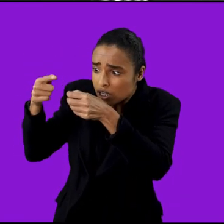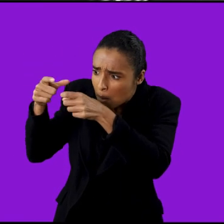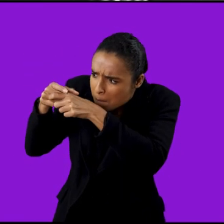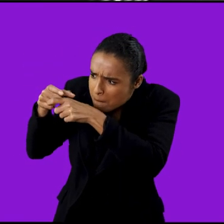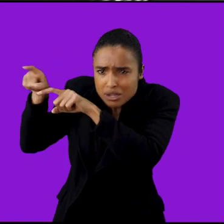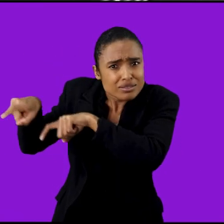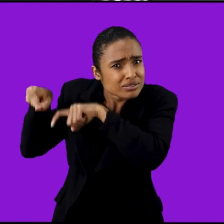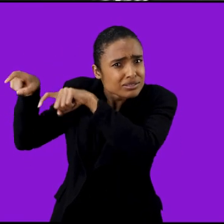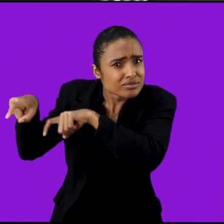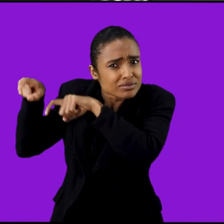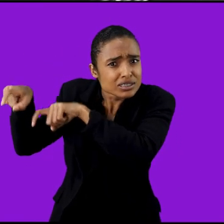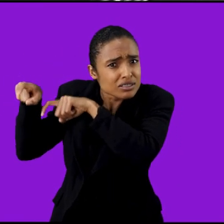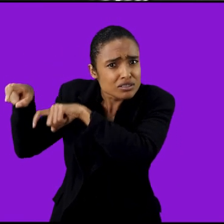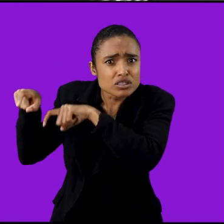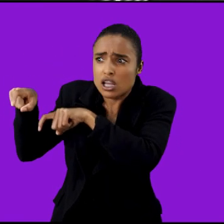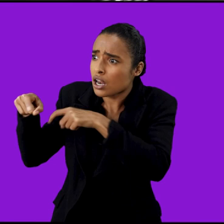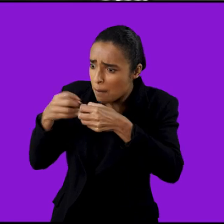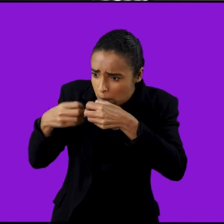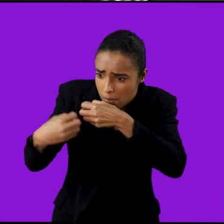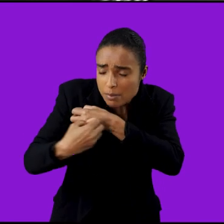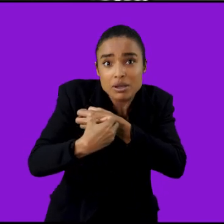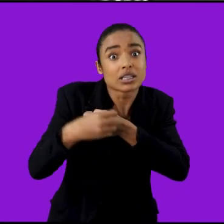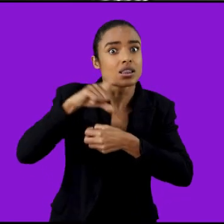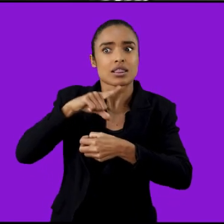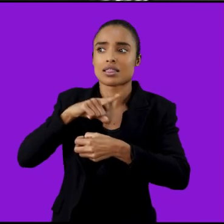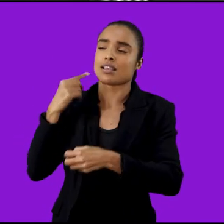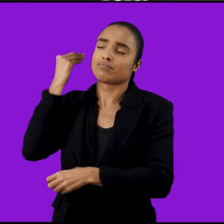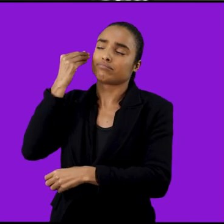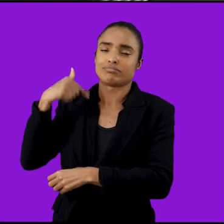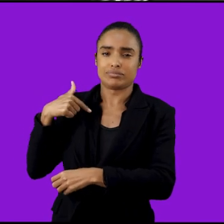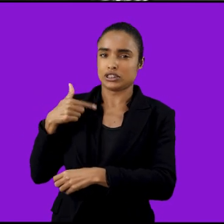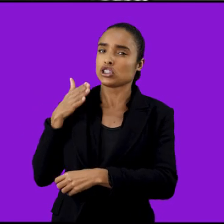rola no interior, no interior das cidades, das grandes cidades. Tem muita coisa. Tem